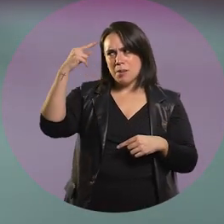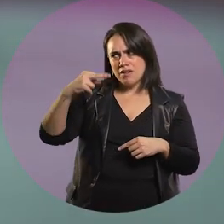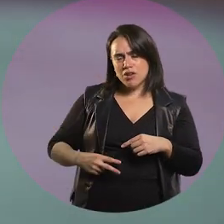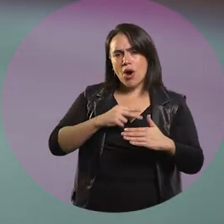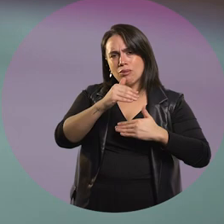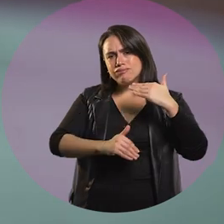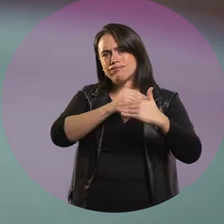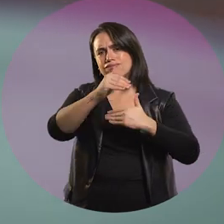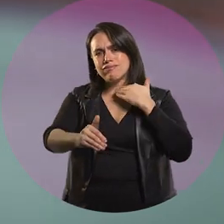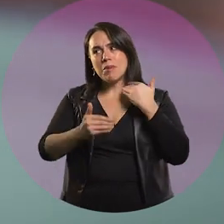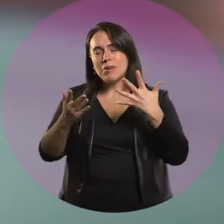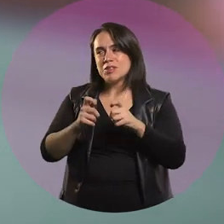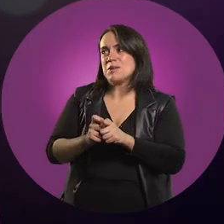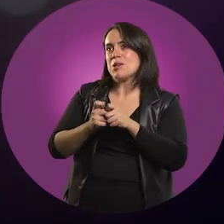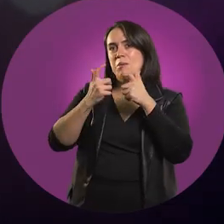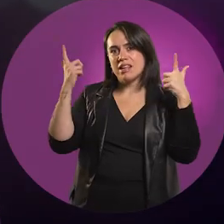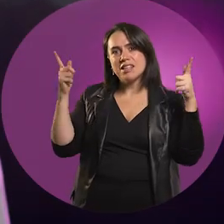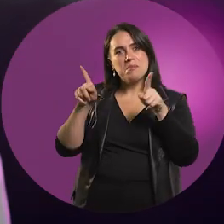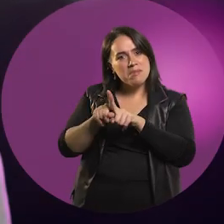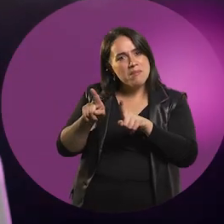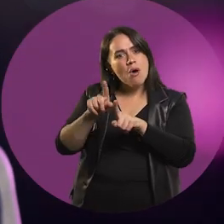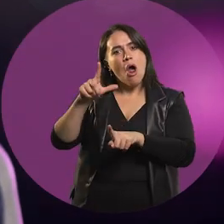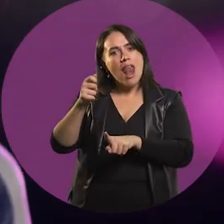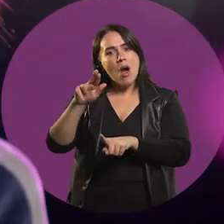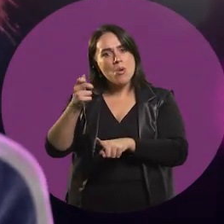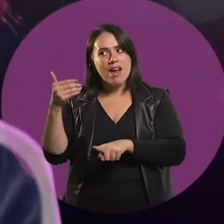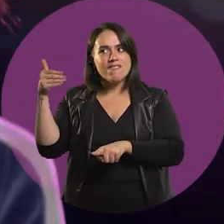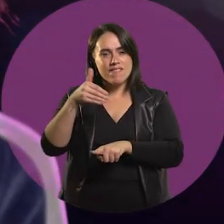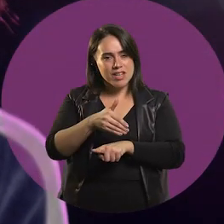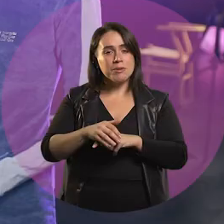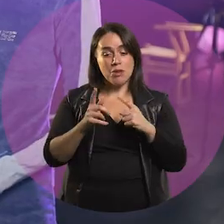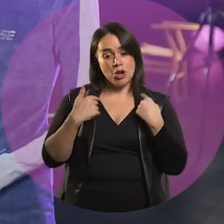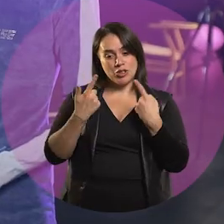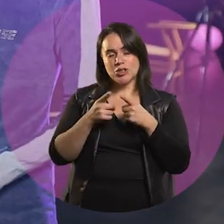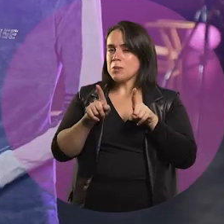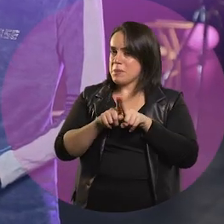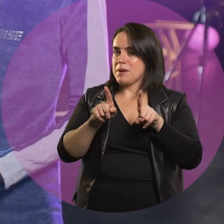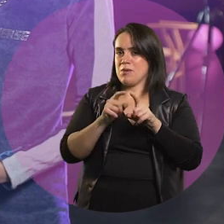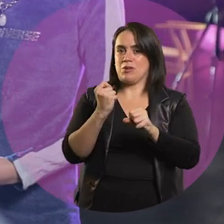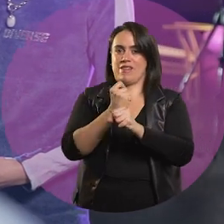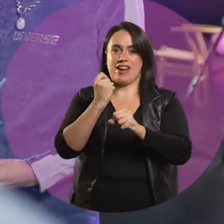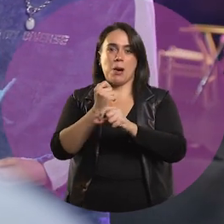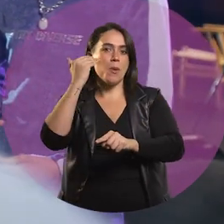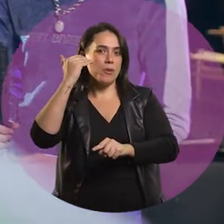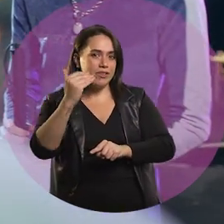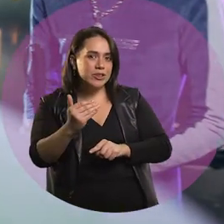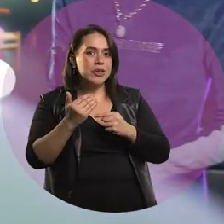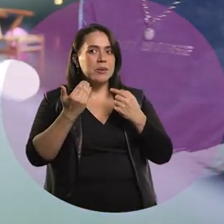entonces tremenda sorpresa que ella también haya estado. Nosotros también somos docentes, entonces también nos genera como mucha